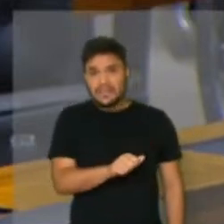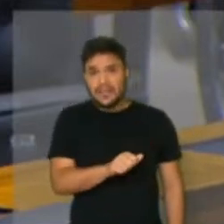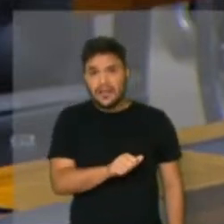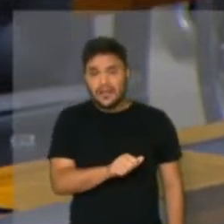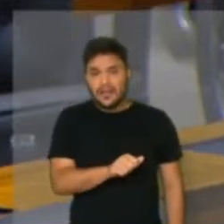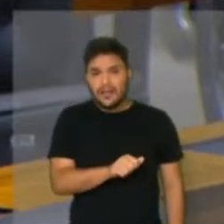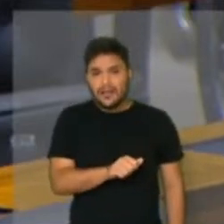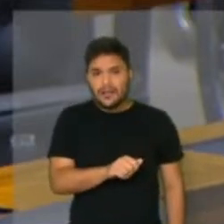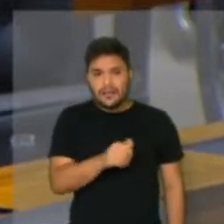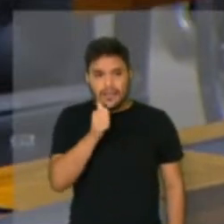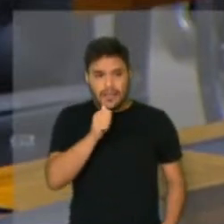DAS GRÁVIDAS. DE PRESERVAR, PORTANTO, DUAS VIDAS, PORTANTO